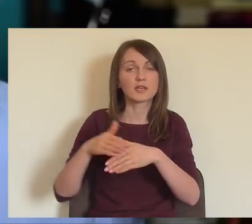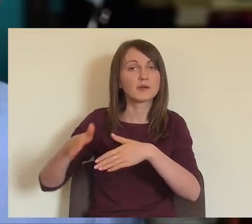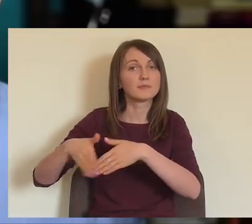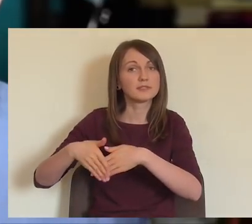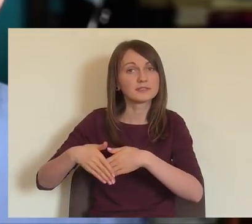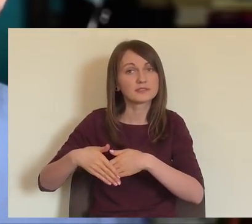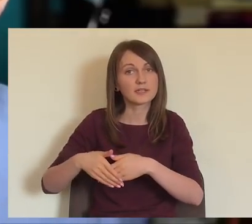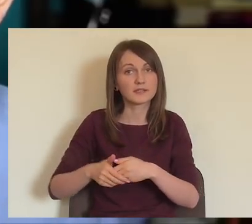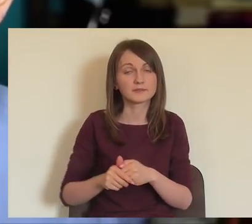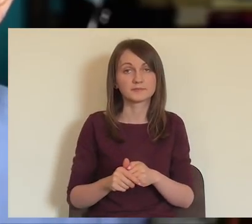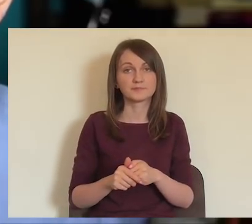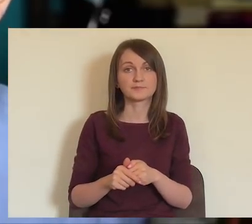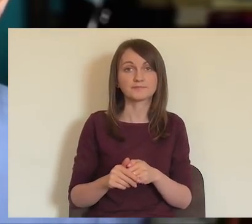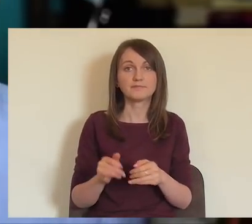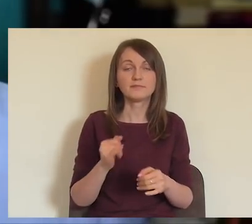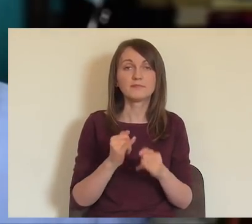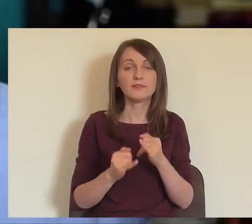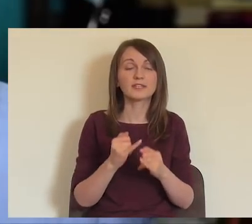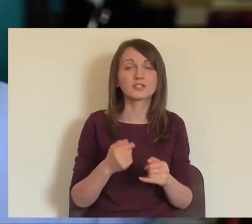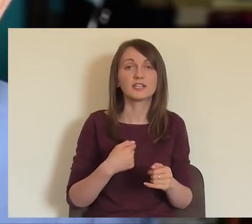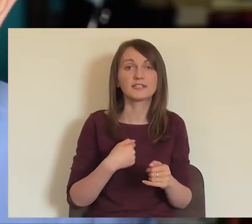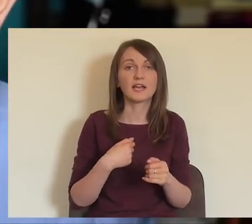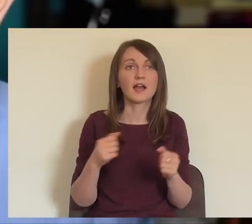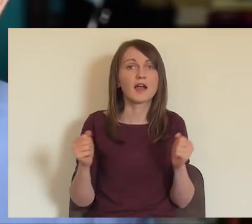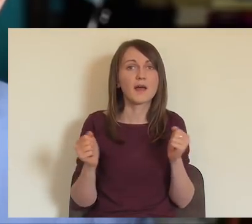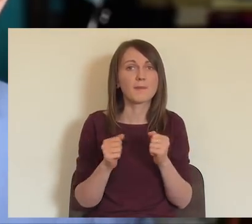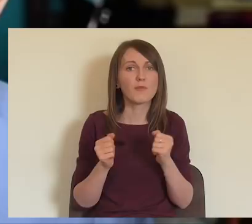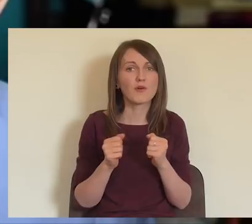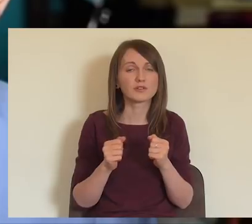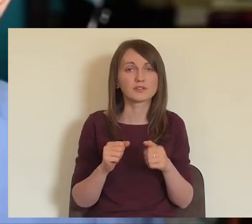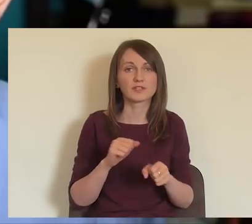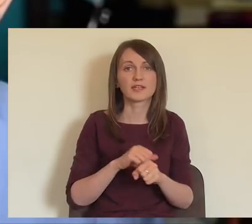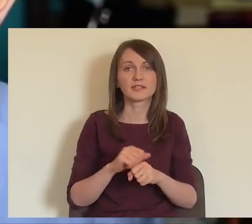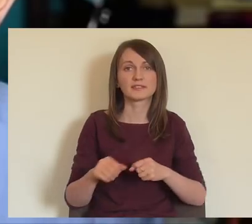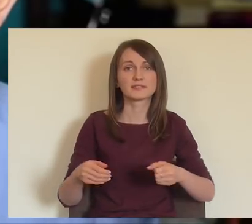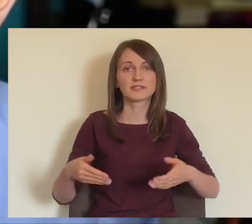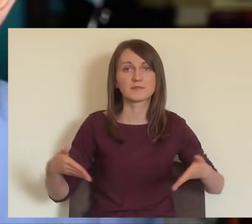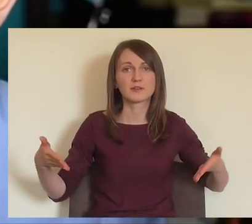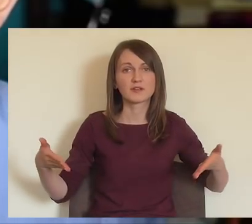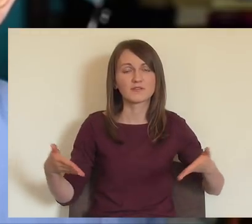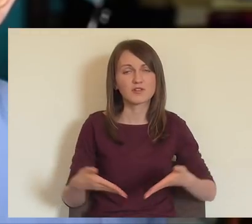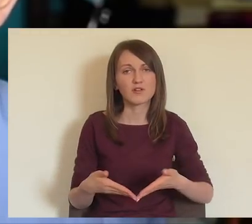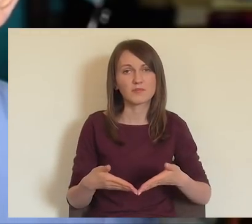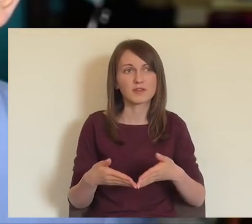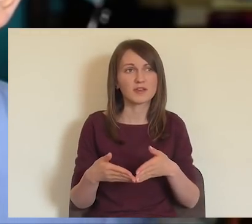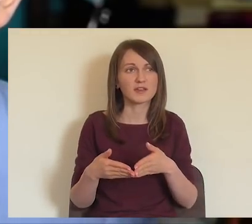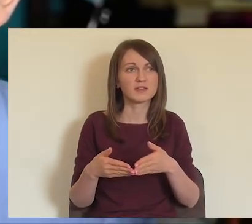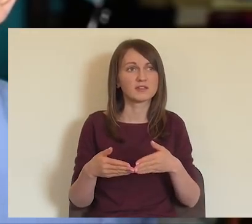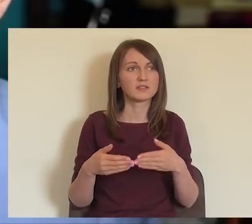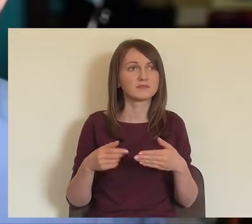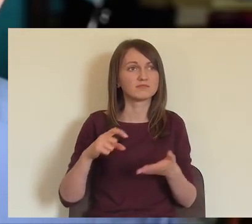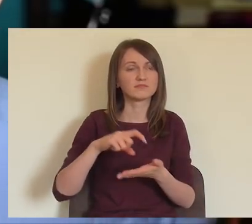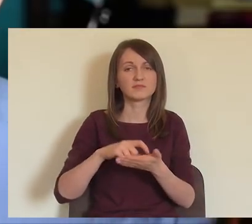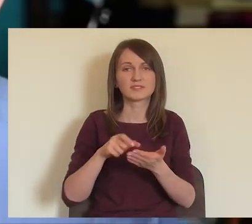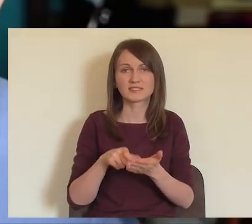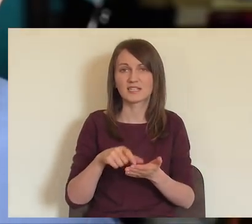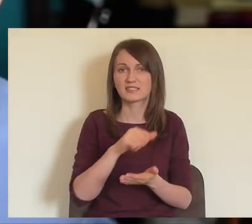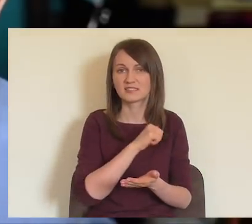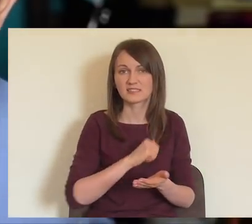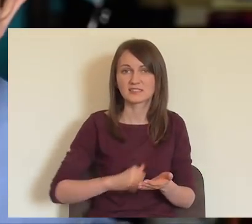żeby wychodzić z moich wieczerników pozamykanych z obawy przez Żydami, z moich chłodnych, zimnych grobów, gdzie jest woń śmierci,